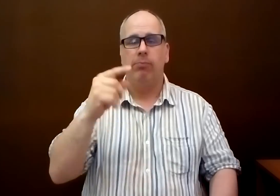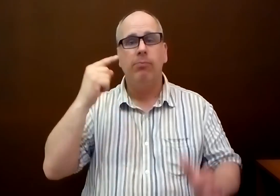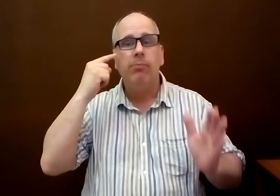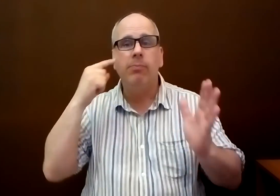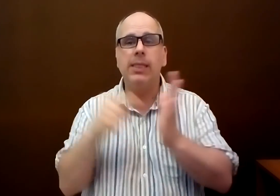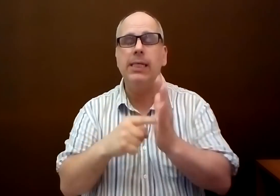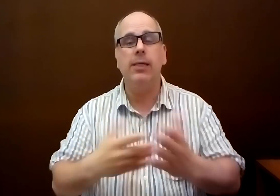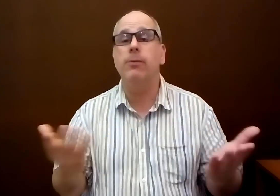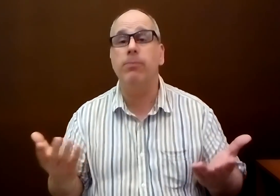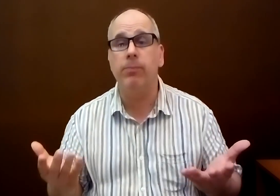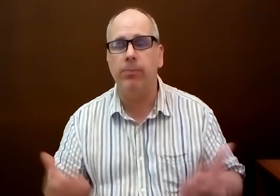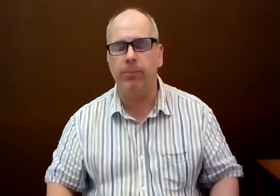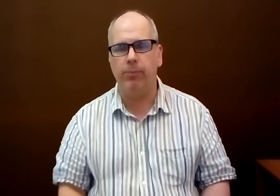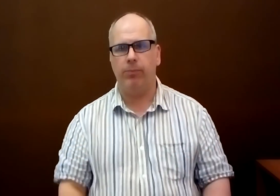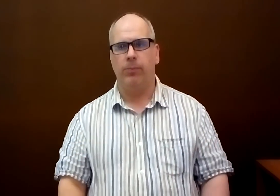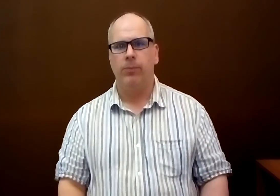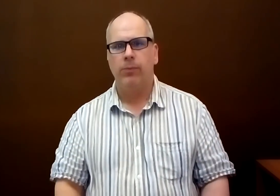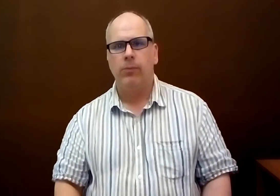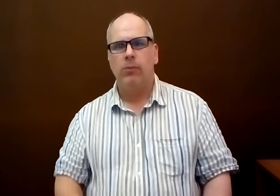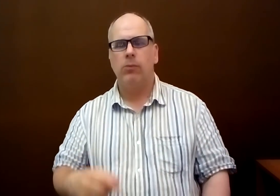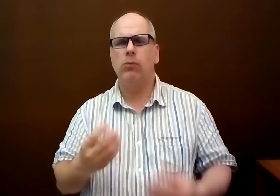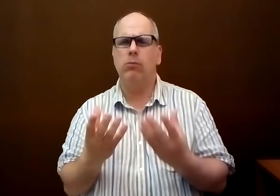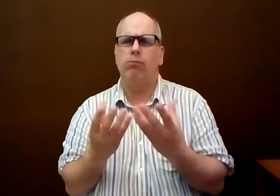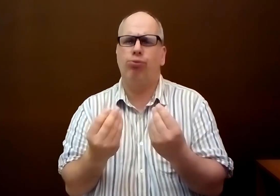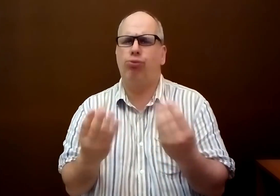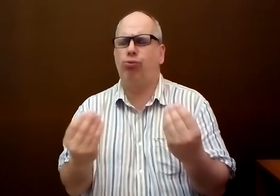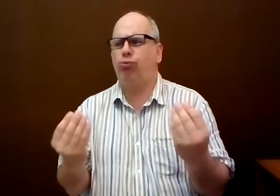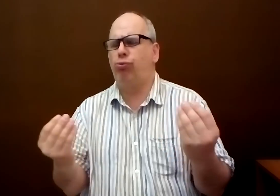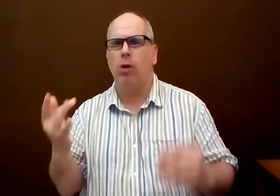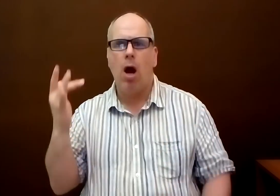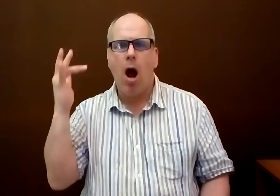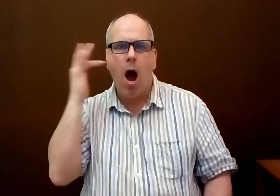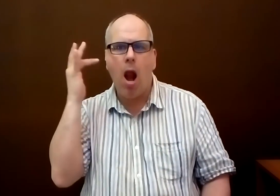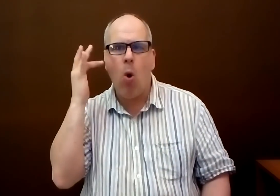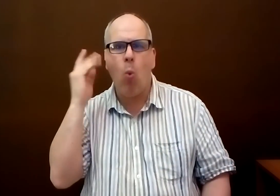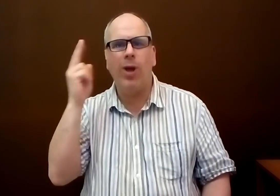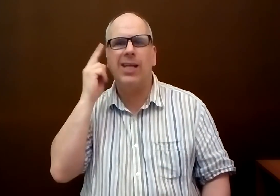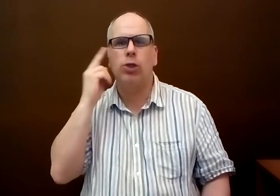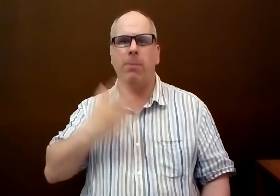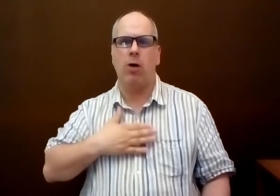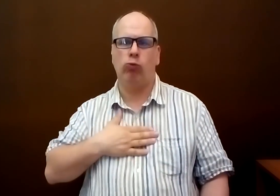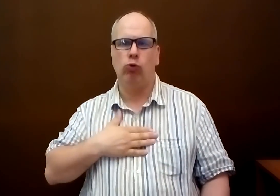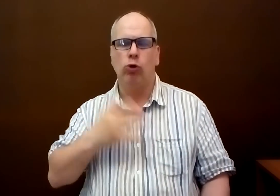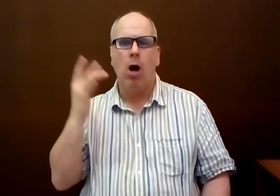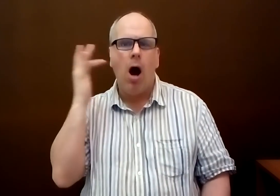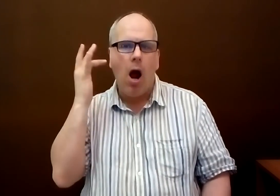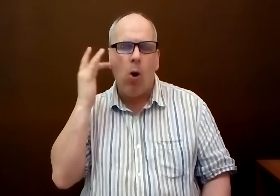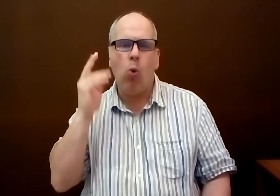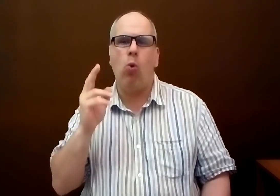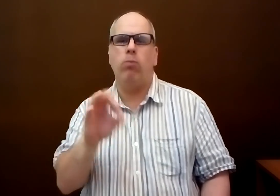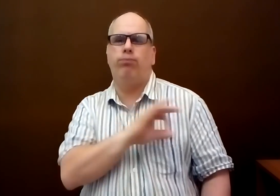Azzal a célommal, hogy rengeteg halló ismerősöm révén...